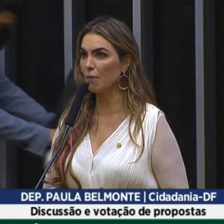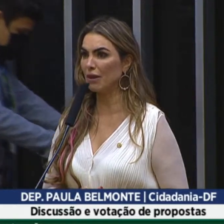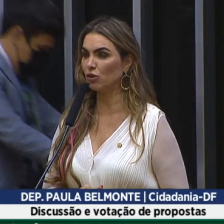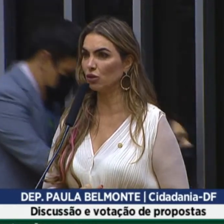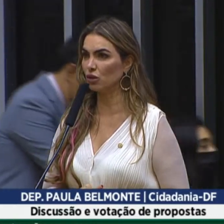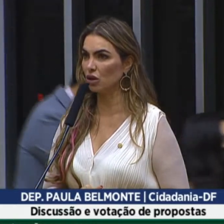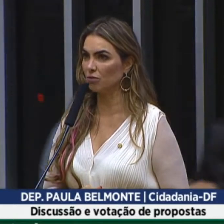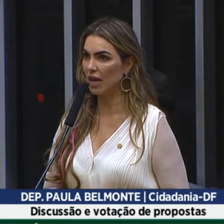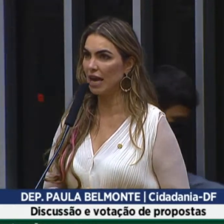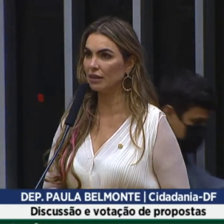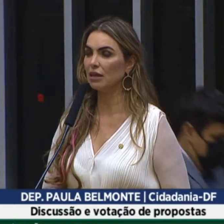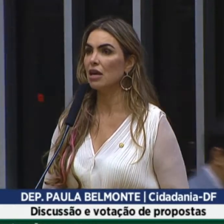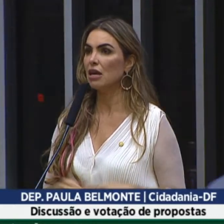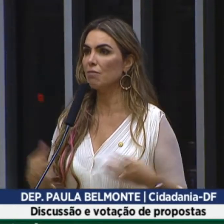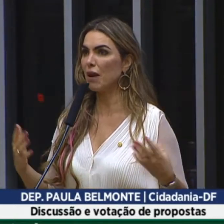TODOS NÓS MULHERES, E PRA MIM EM ESPECIAL UMA GRANDE